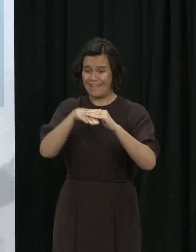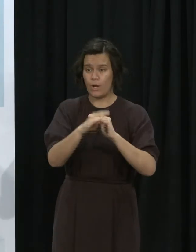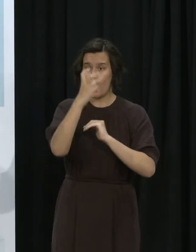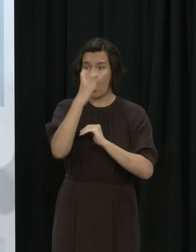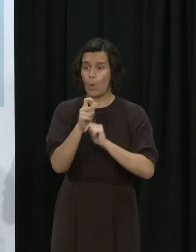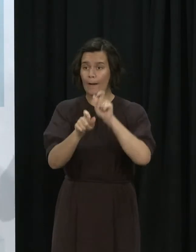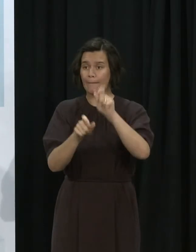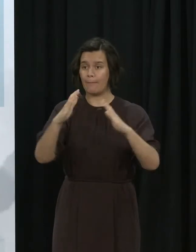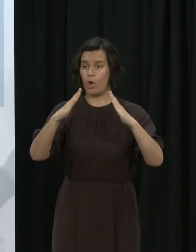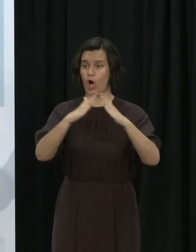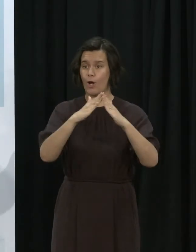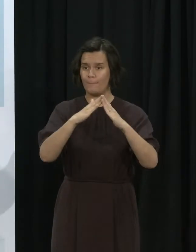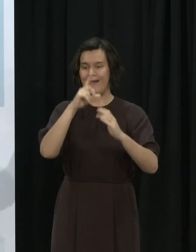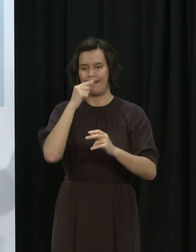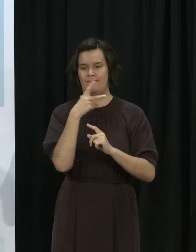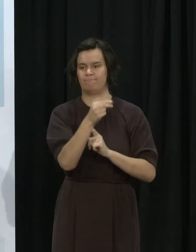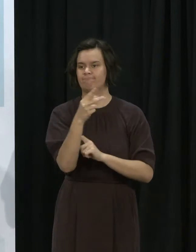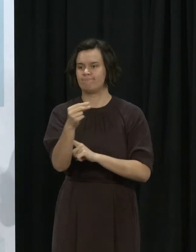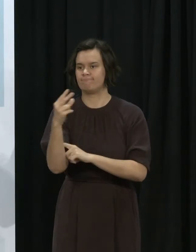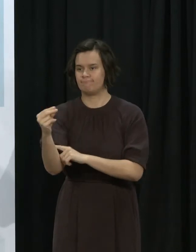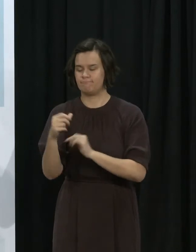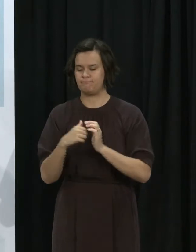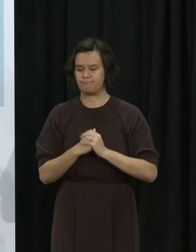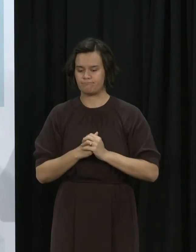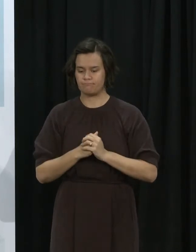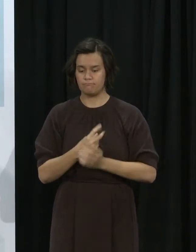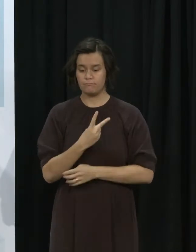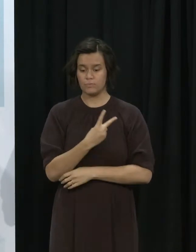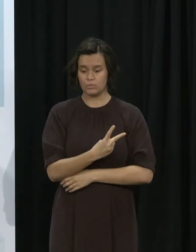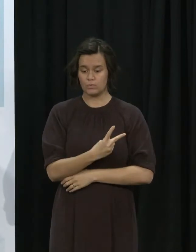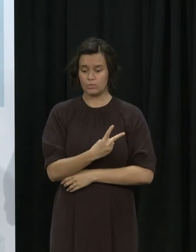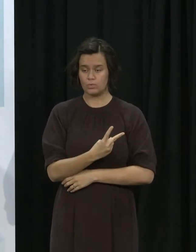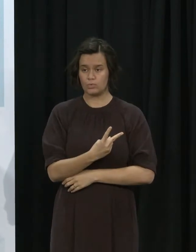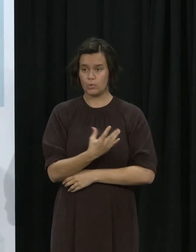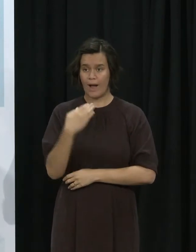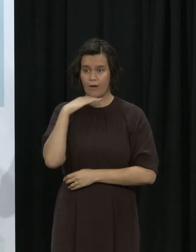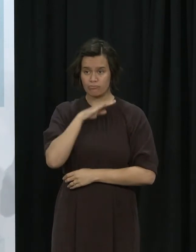tiaki noho taipakeke he nui ake te moreareatanga, kei te whakamahere mo nga werohanga ka